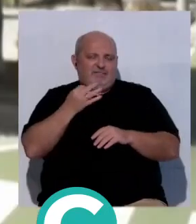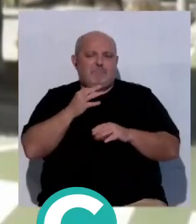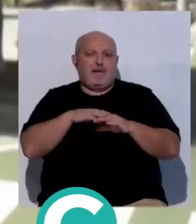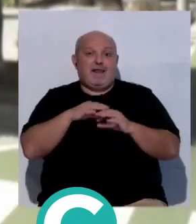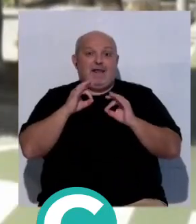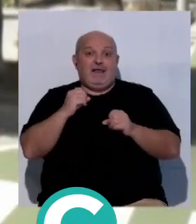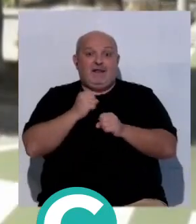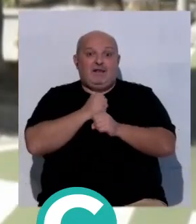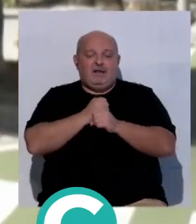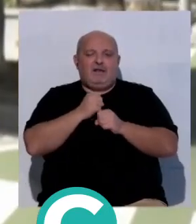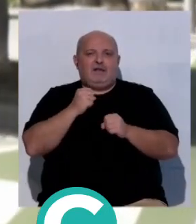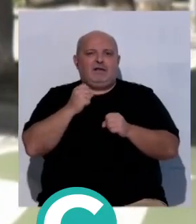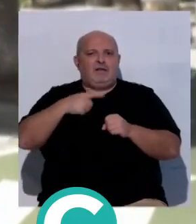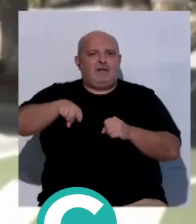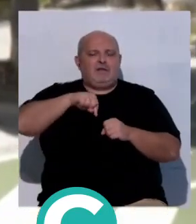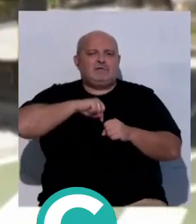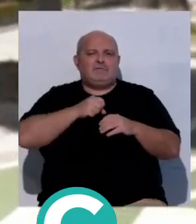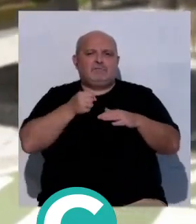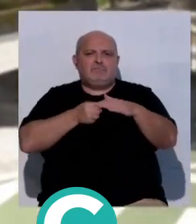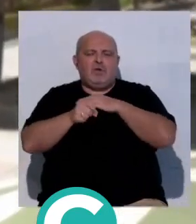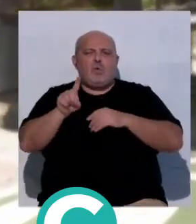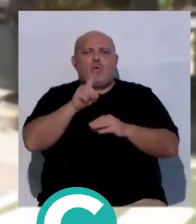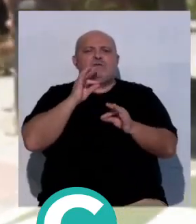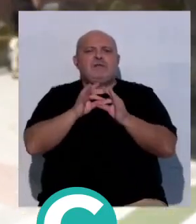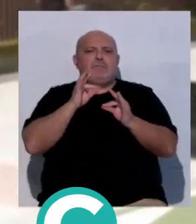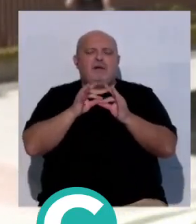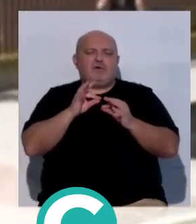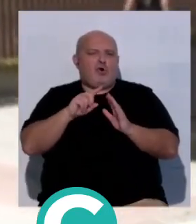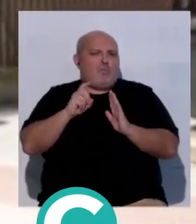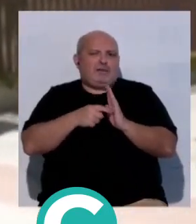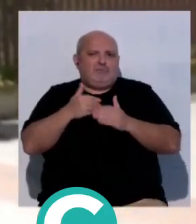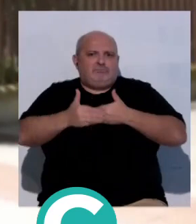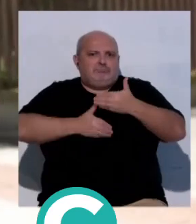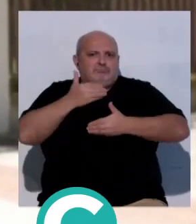los trabajadores y trabajadoras se incorporen el 1 de septiembre con total normalidad con contratos